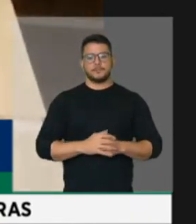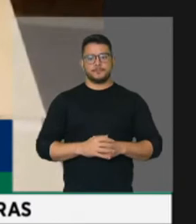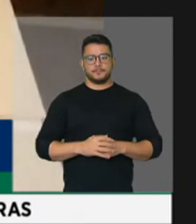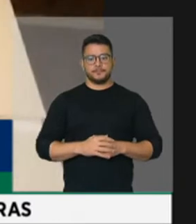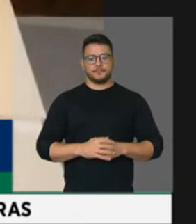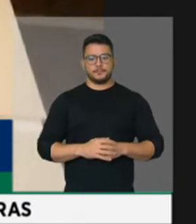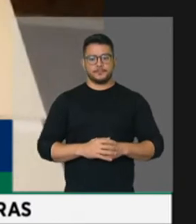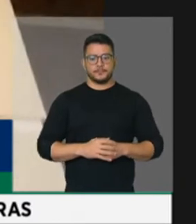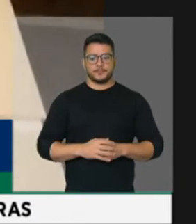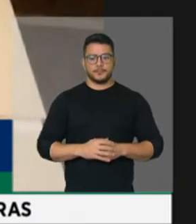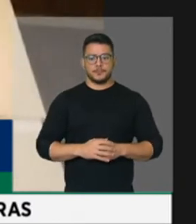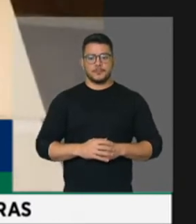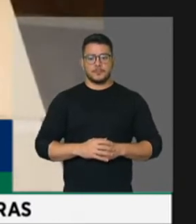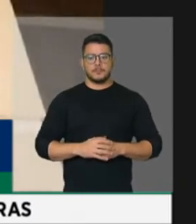REPUBLICANO SEJA O MAIS